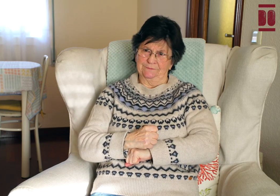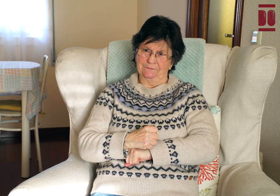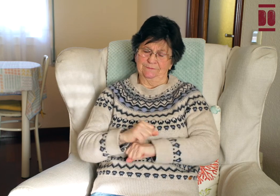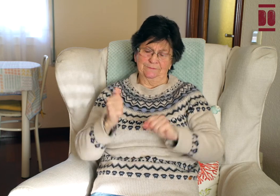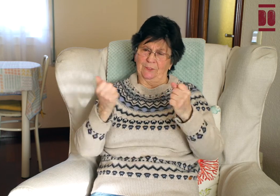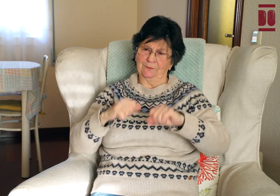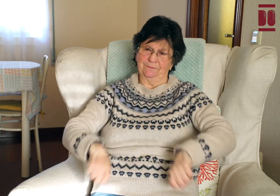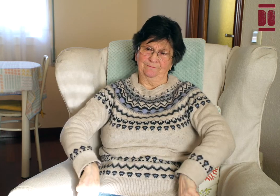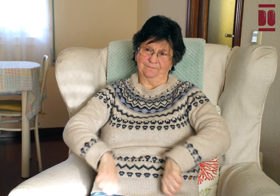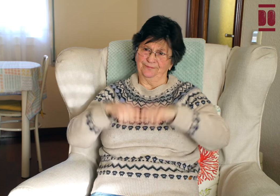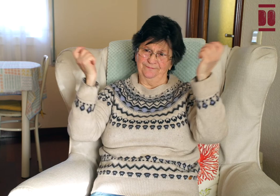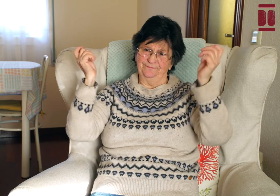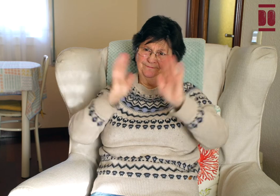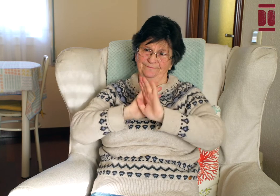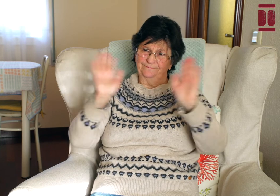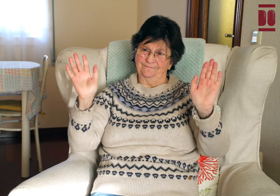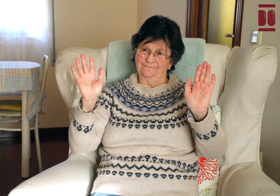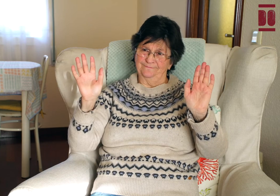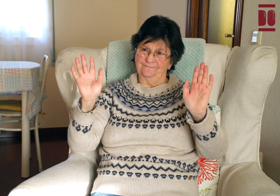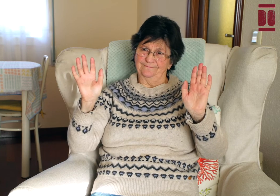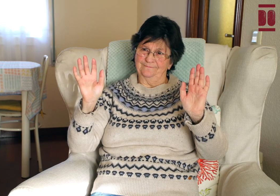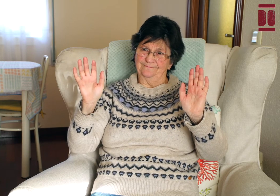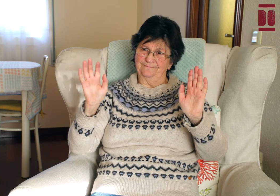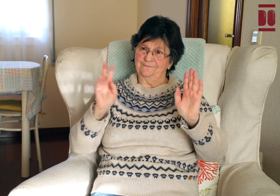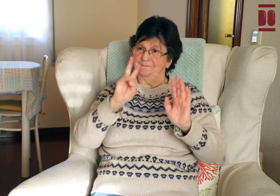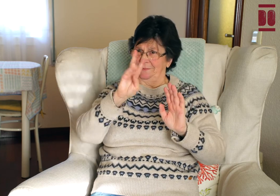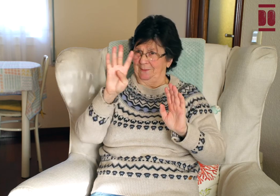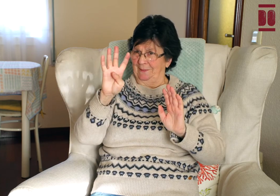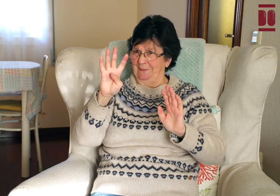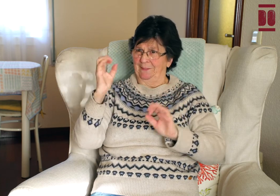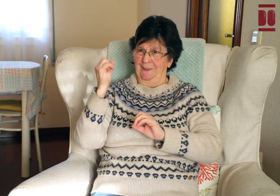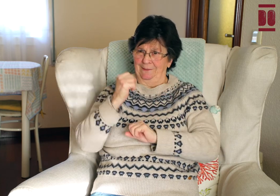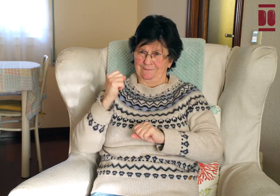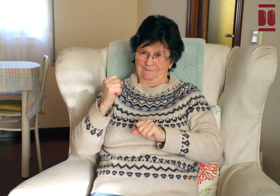hasta que se rompió el coche y partir de ahí nada. Pero estuve 24 años conduciendo